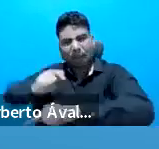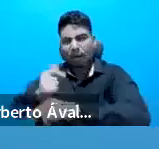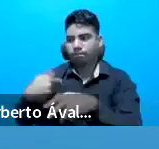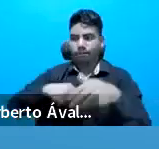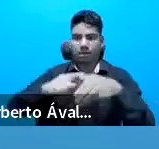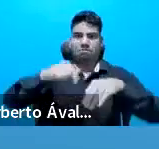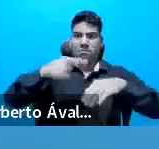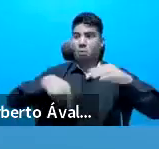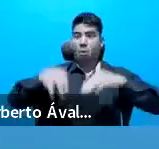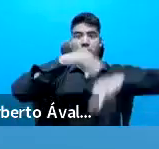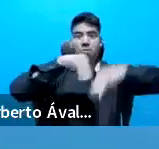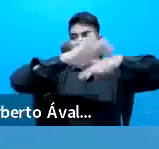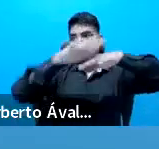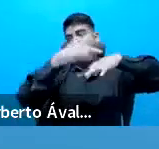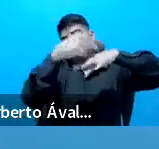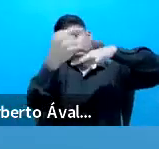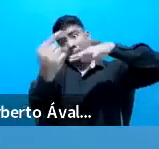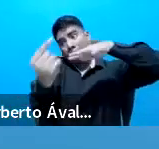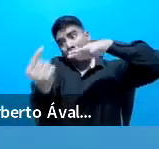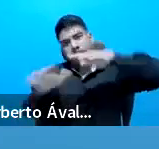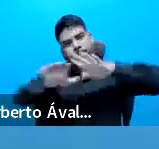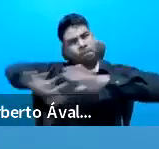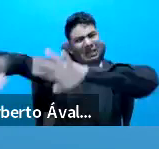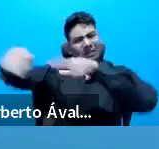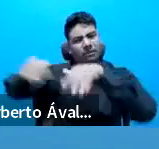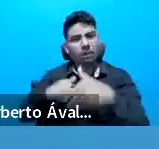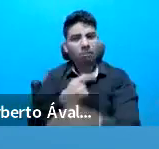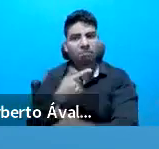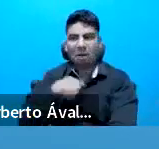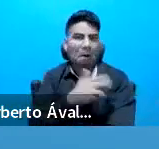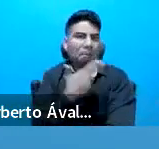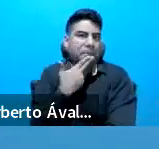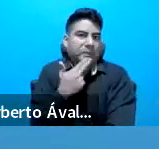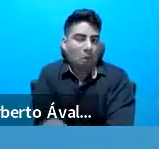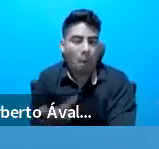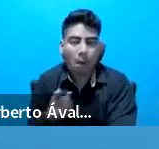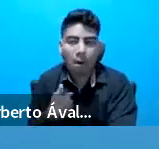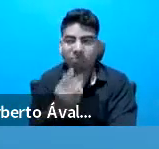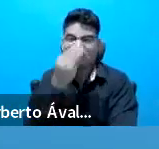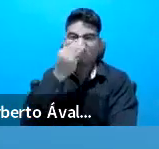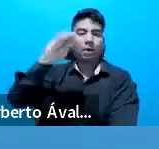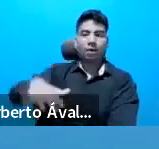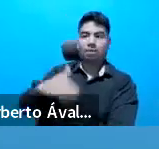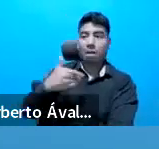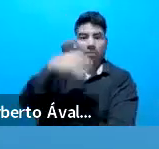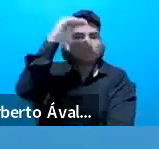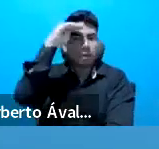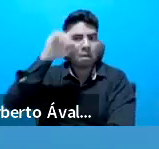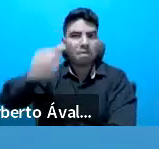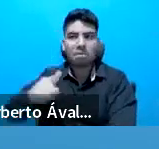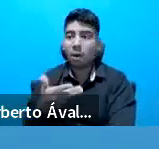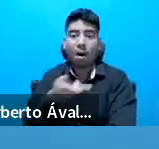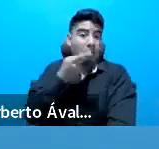personas sordas, pues no podían A adquirir ningún tipo de conocimiento y también se , y también se creía que por 2 , y también se creía que, por